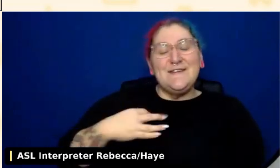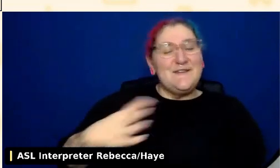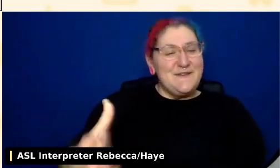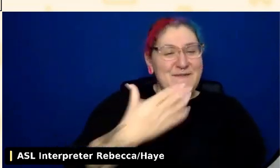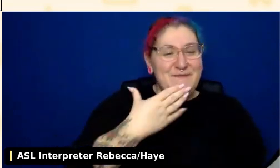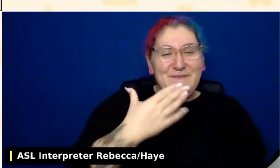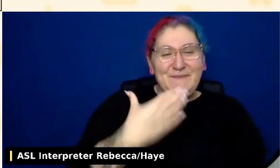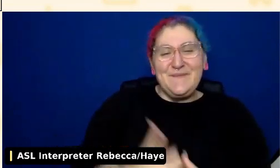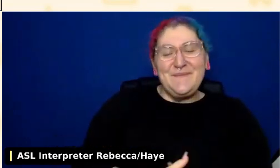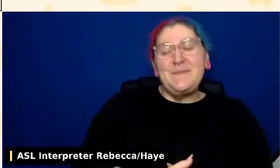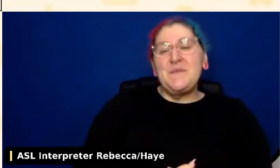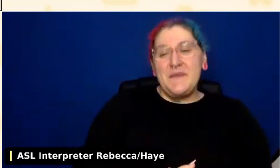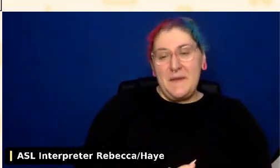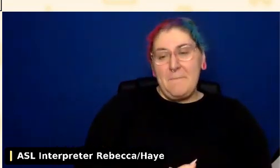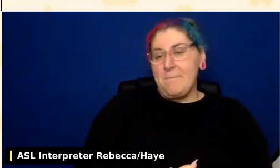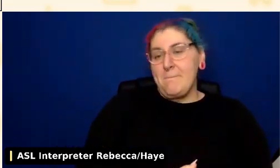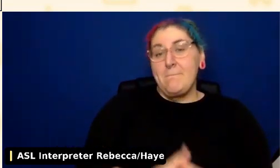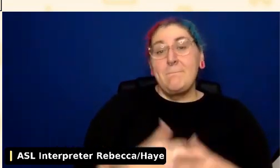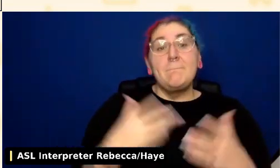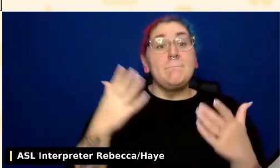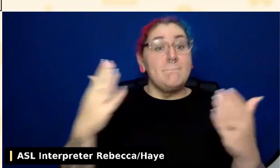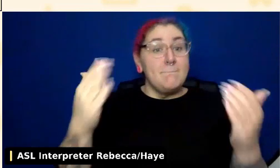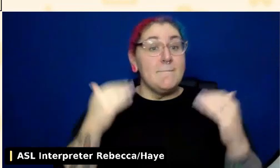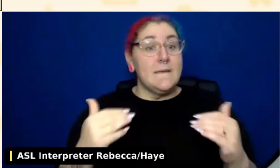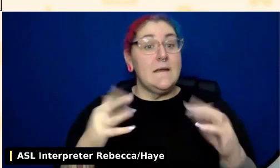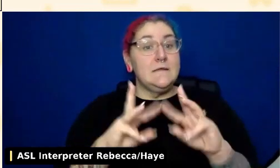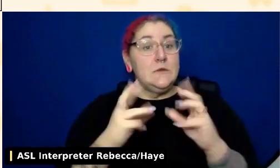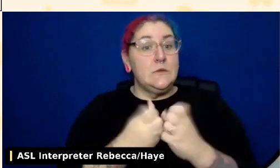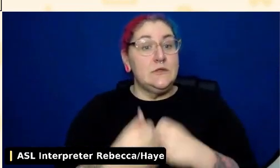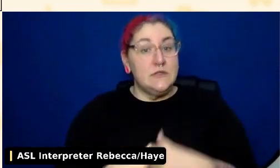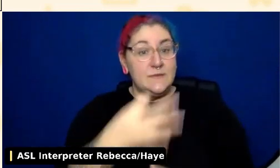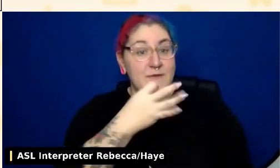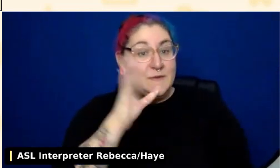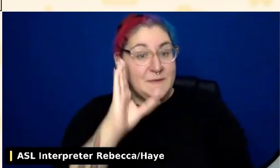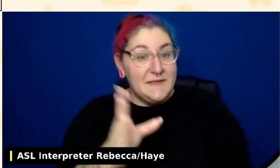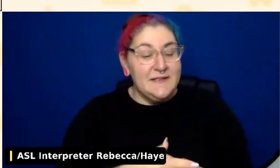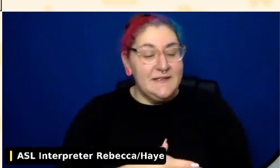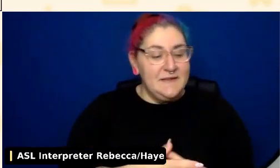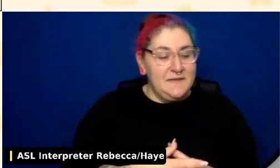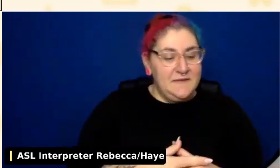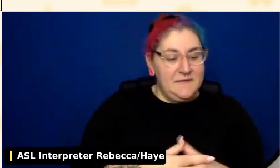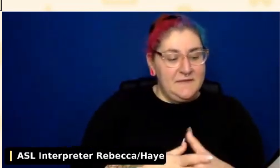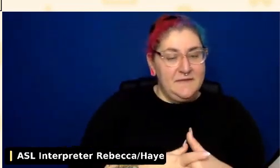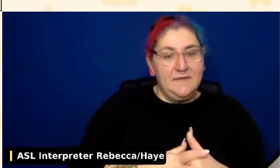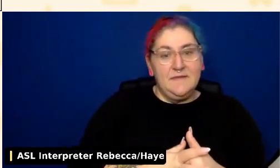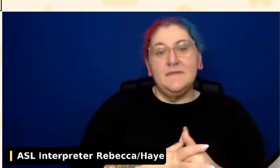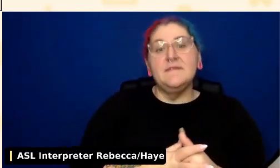Estén atentos a la próxima sesión. Y mientras espera, no olvide visitar nuestra página de patrocinadores